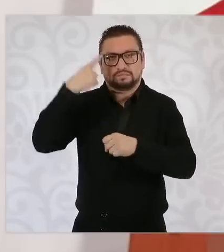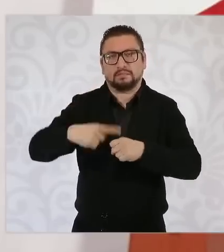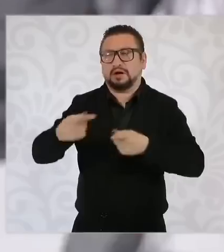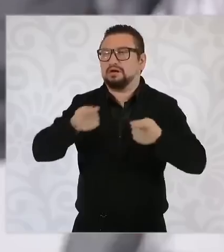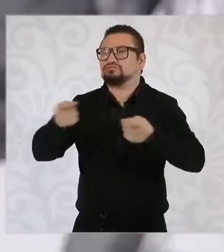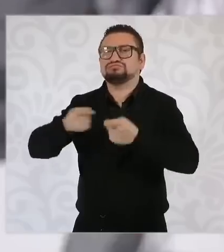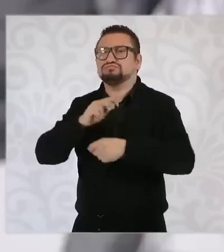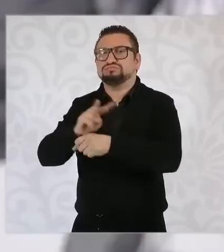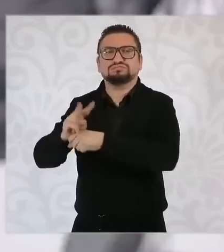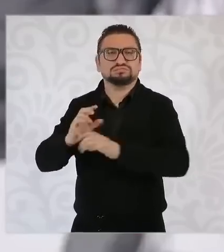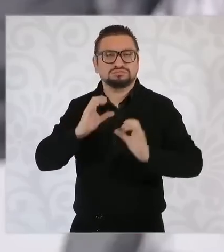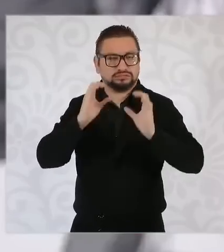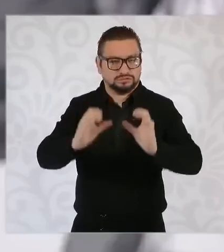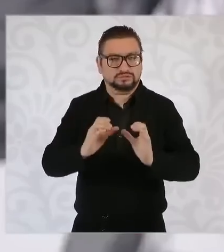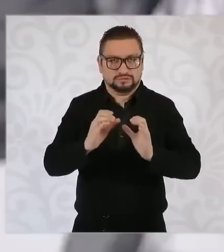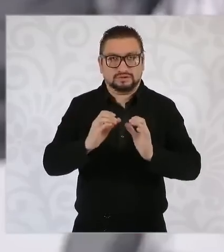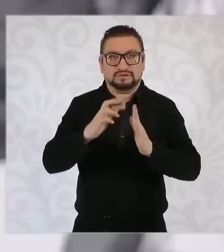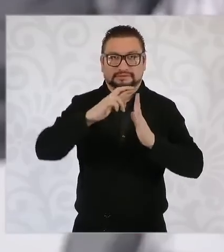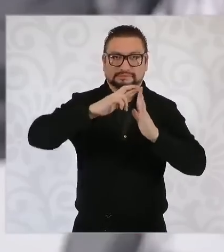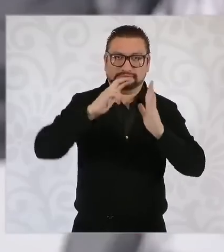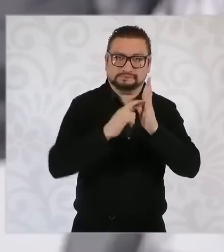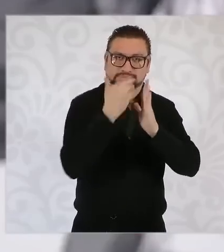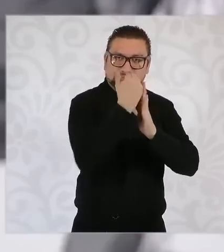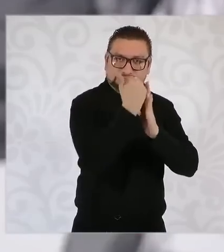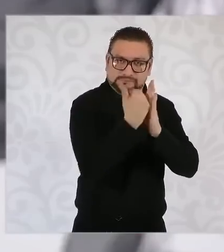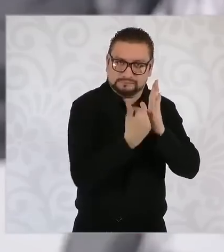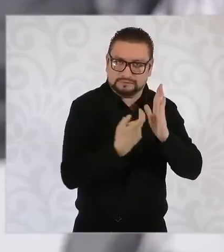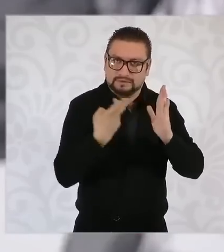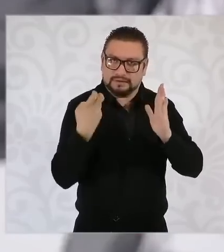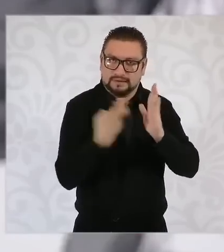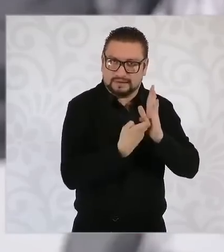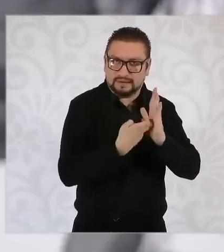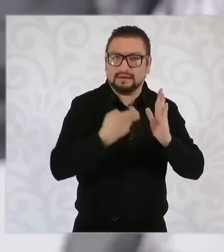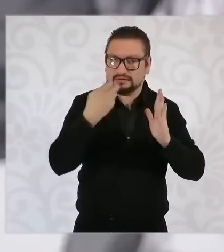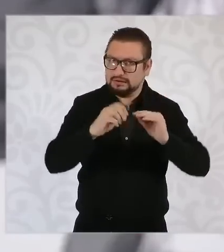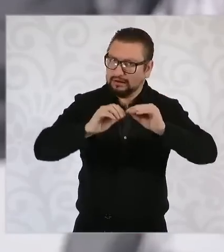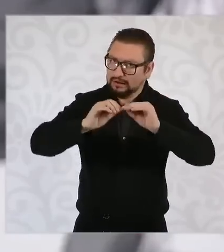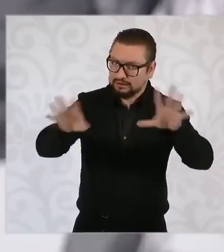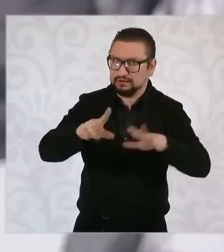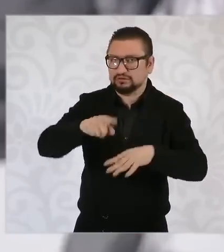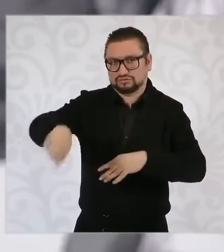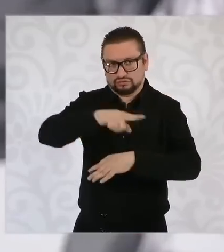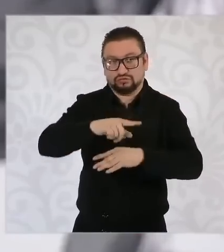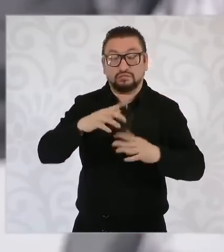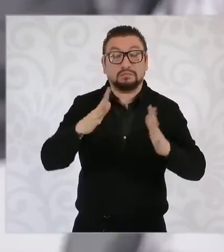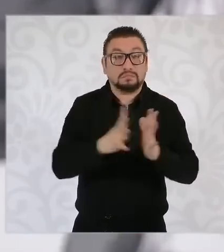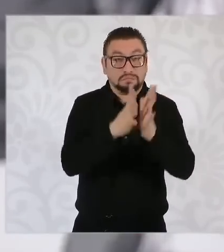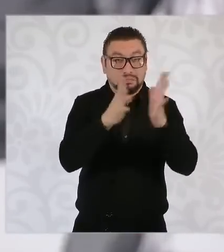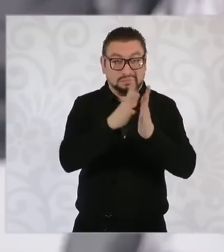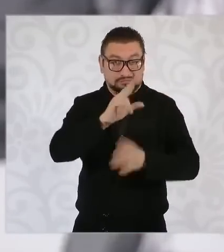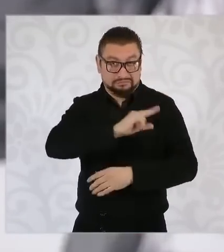y se establecen reglas claras Y nuevos mecanismos para la participación de la iniciativa privada por